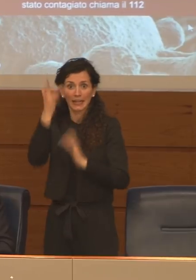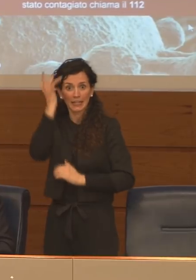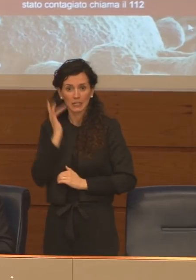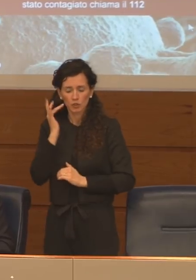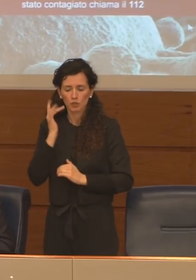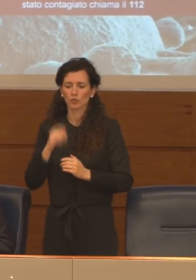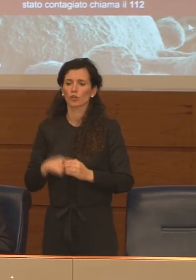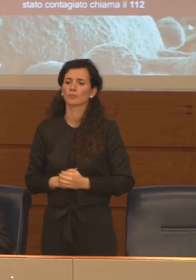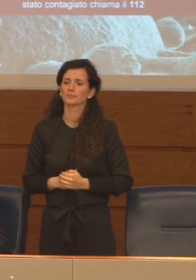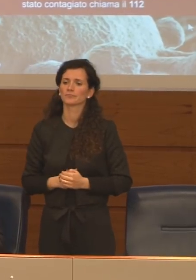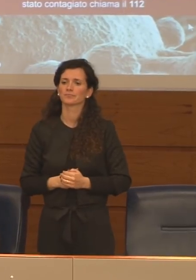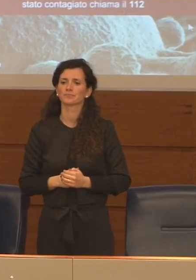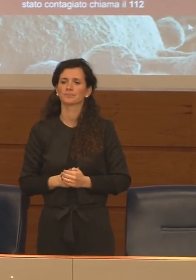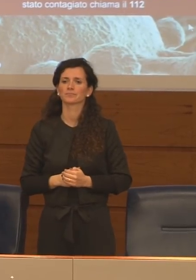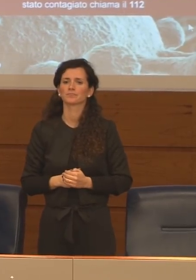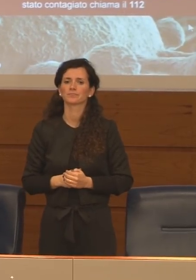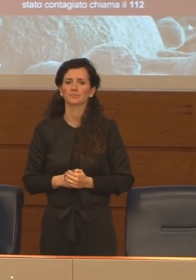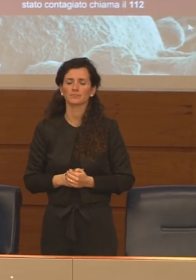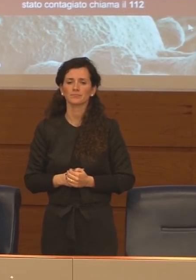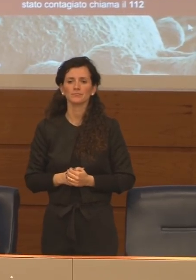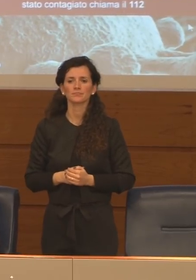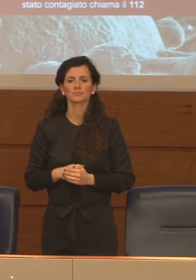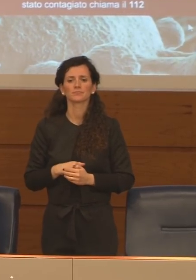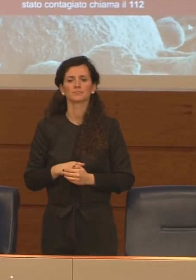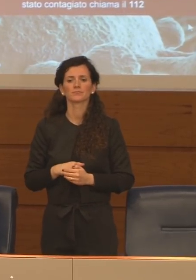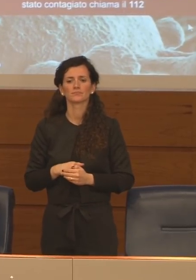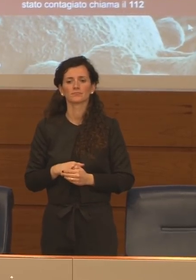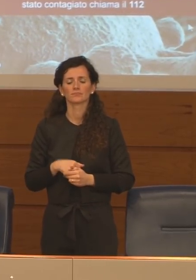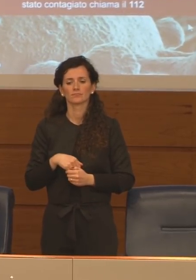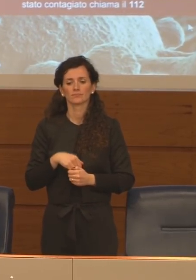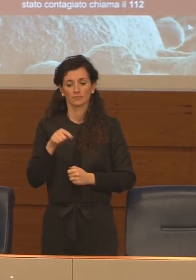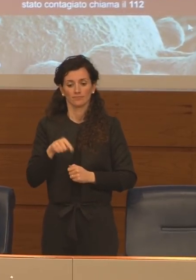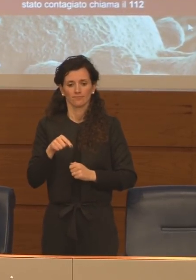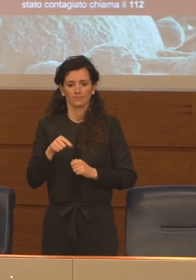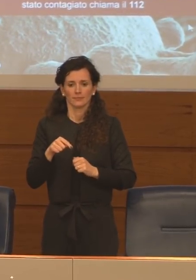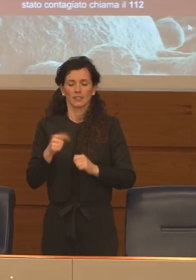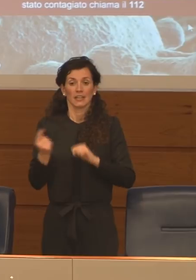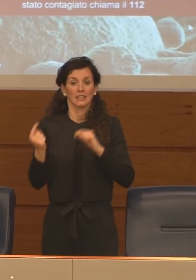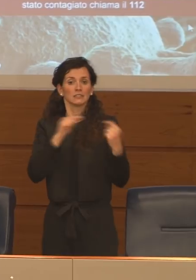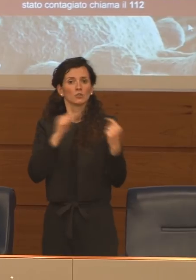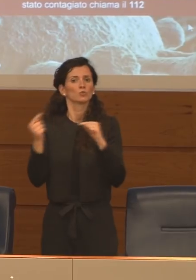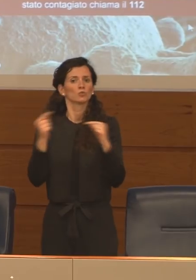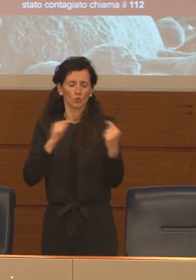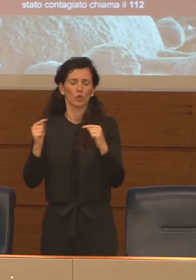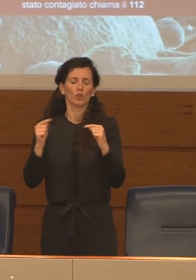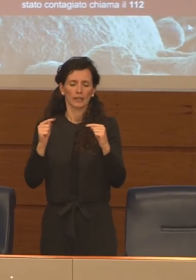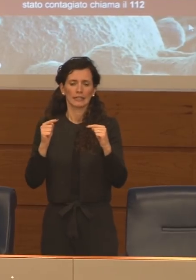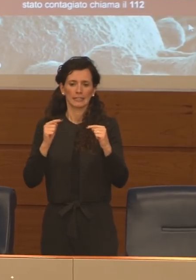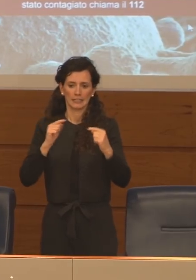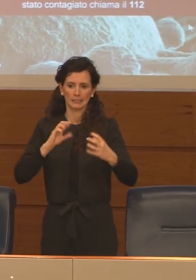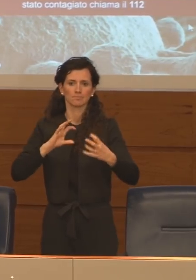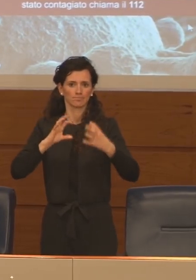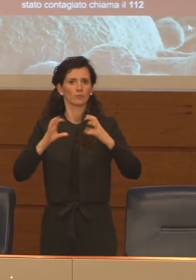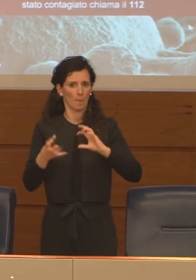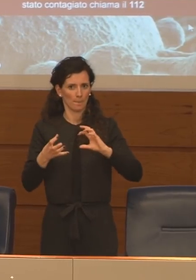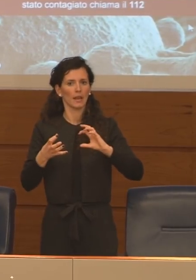Questa è una discussione molto, molto complessa, attualmente ci sono vari